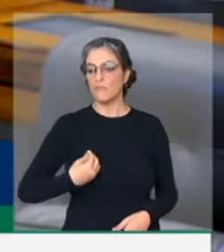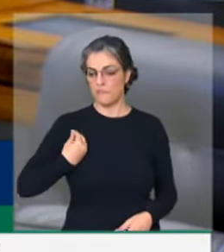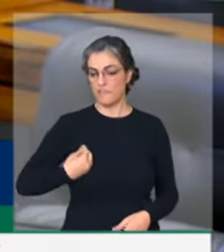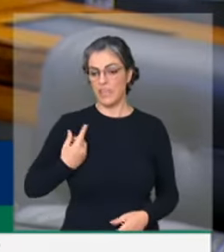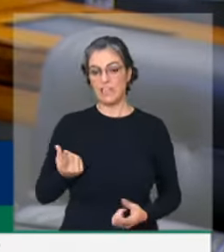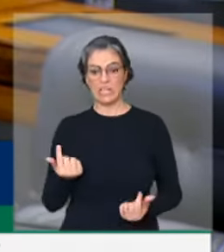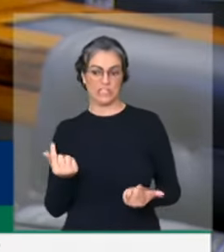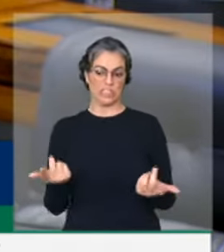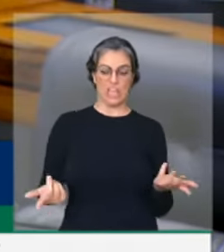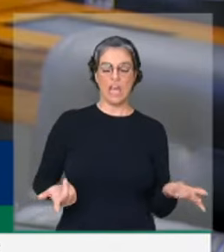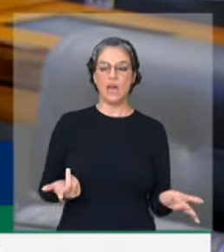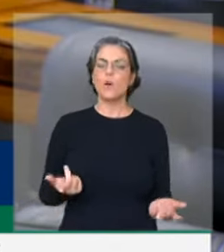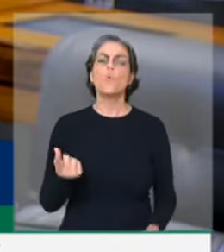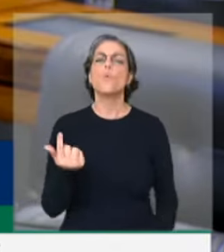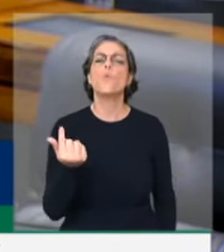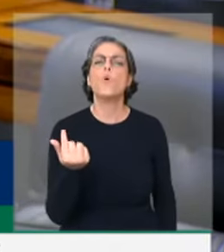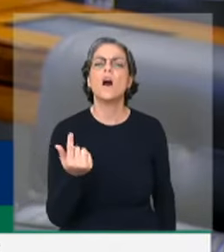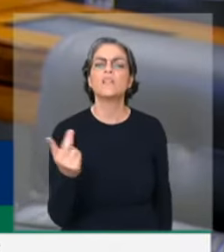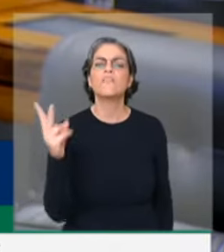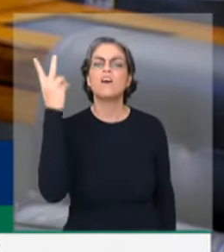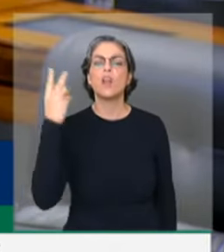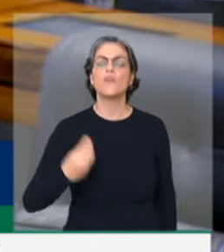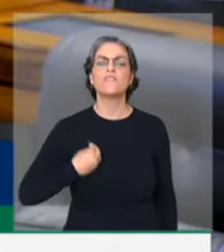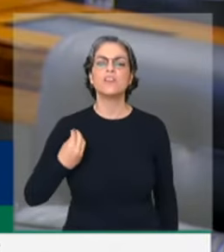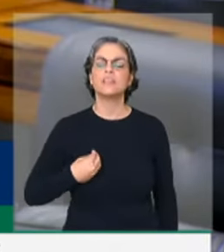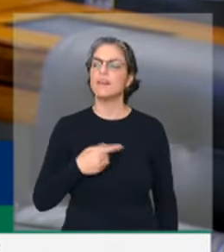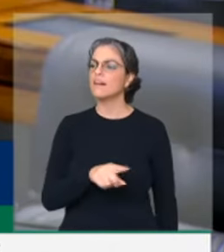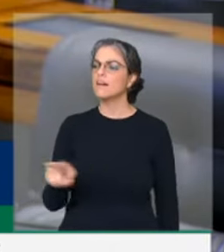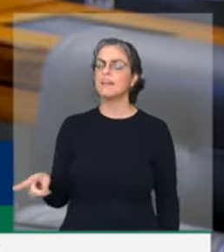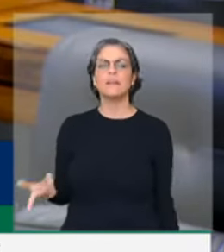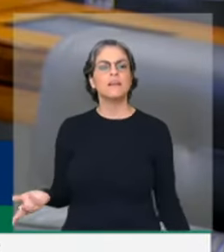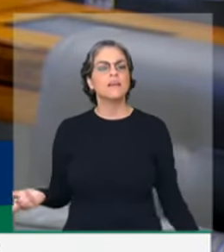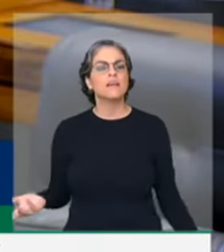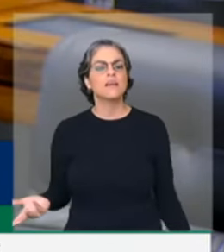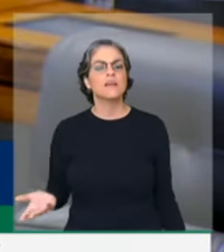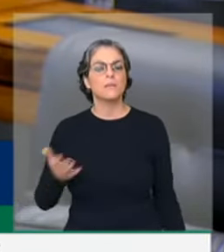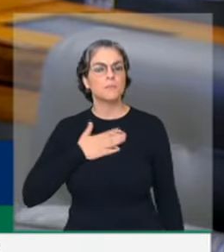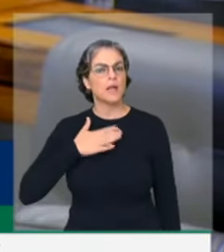VIDA? DEPUTADO CHINAGLIA. PRA MIM NÃO TEM PREÇO E QUERO AQUI REPARAR.... QUE ESSE PROJETO EU LEVEI AO PRESIDENTE